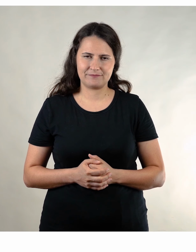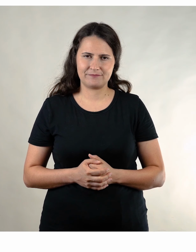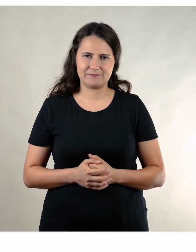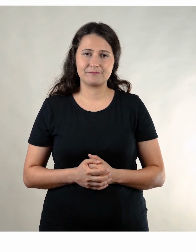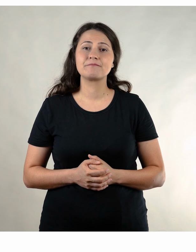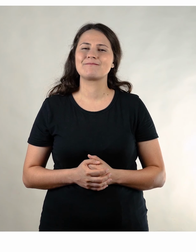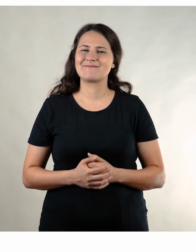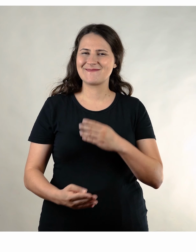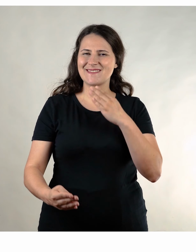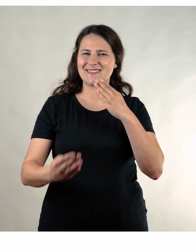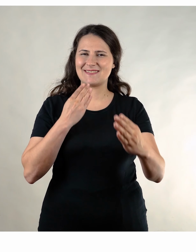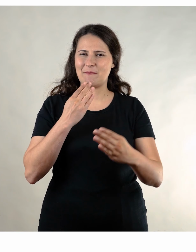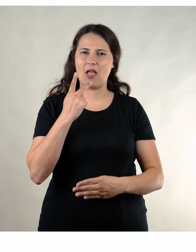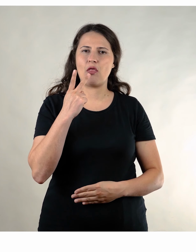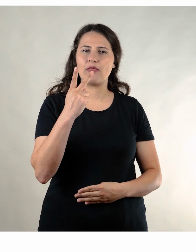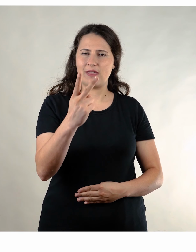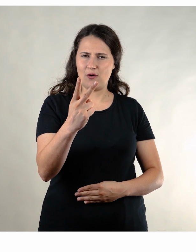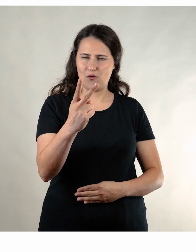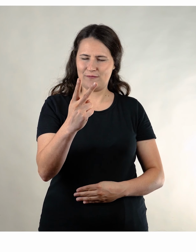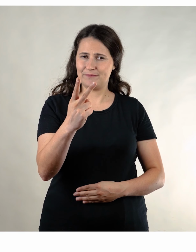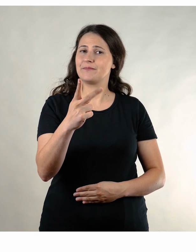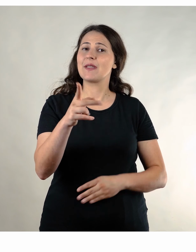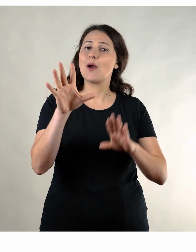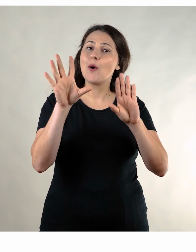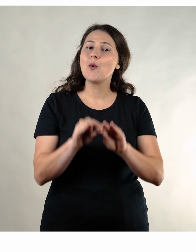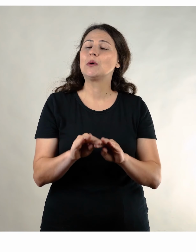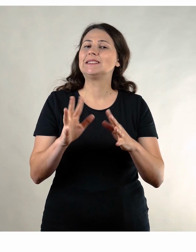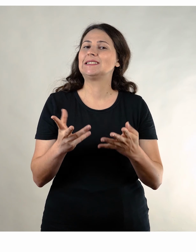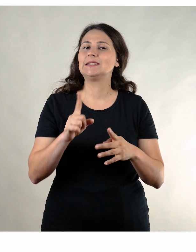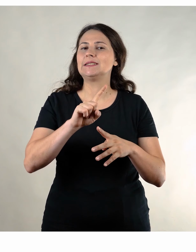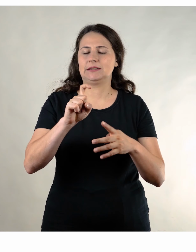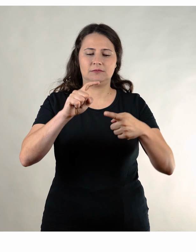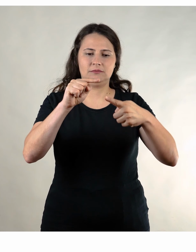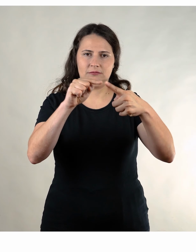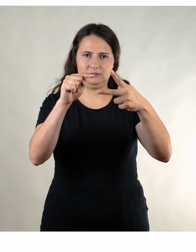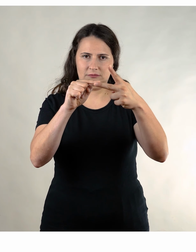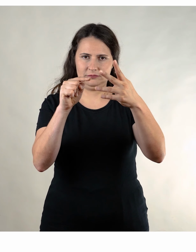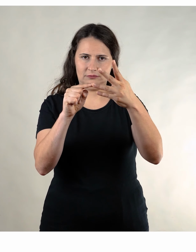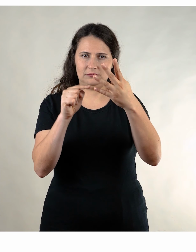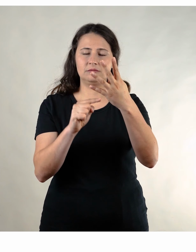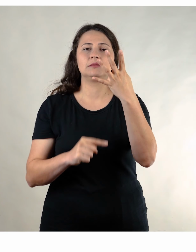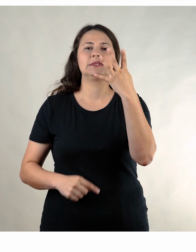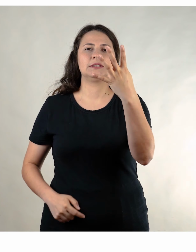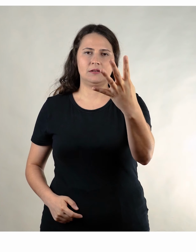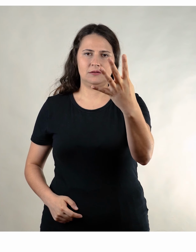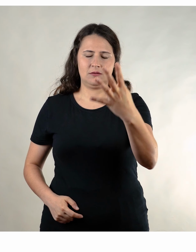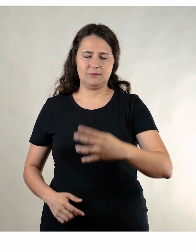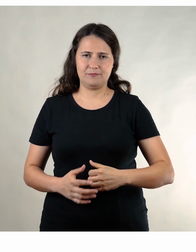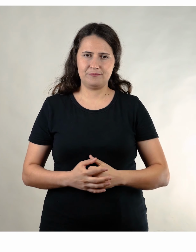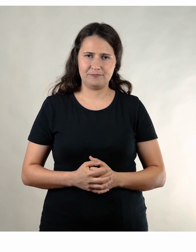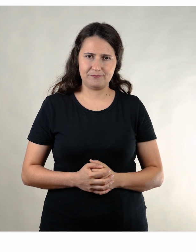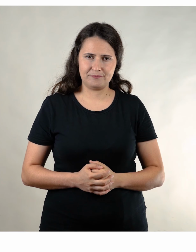Το σεμινάριο 2 αποτελείται από τέσσερις ενότητες: